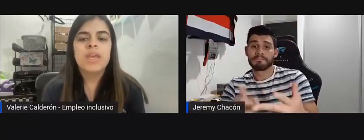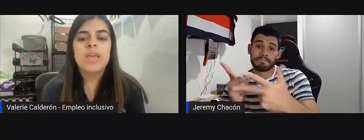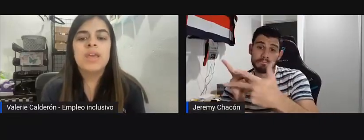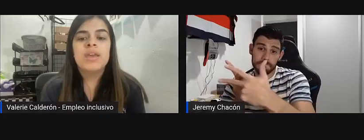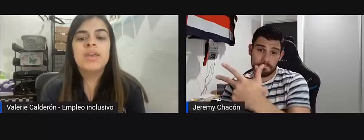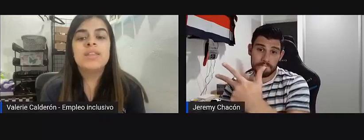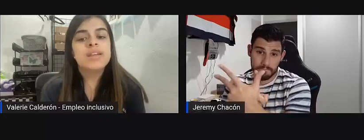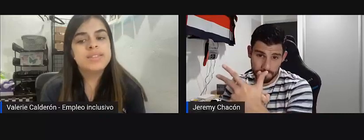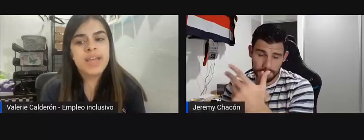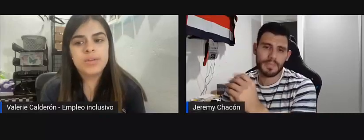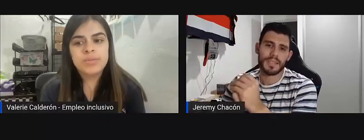y tercero